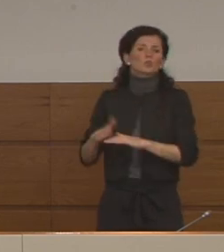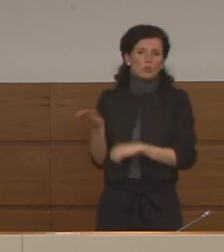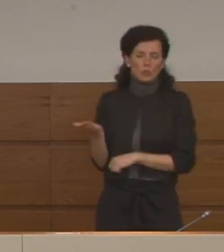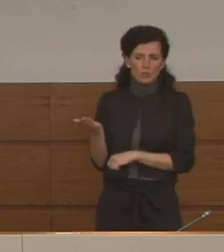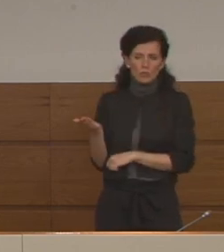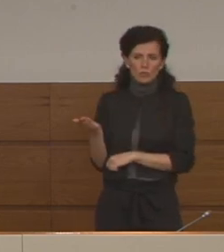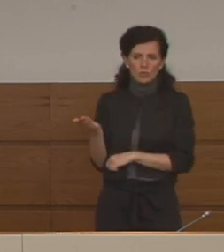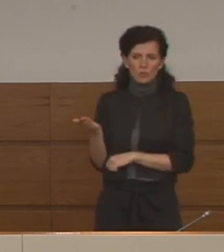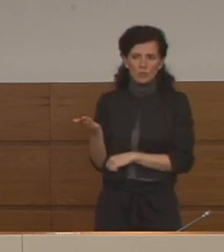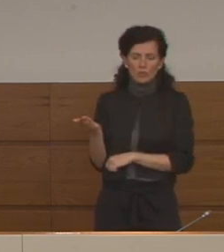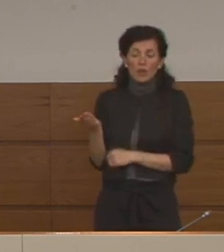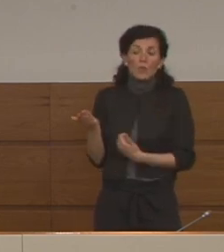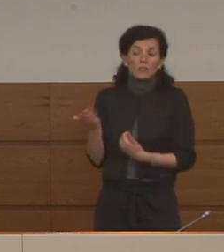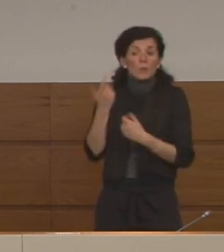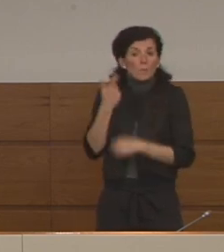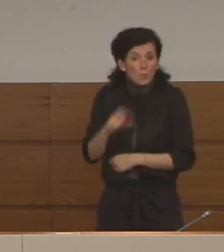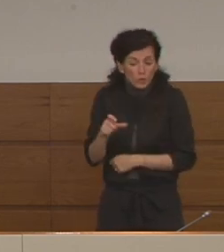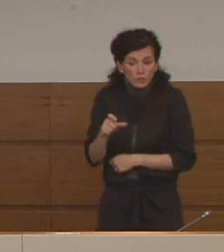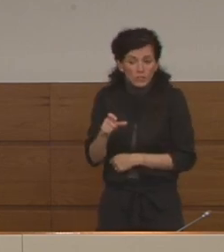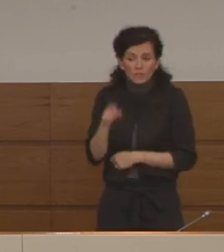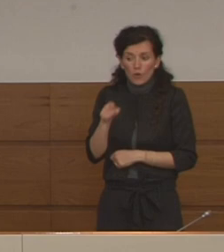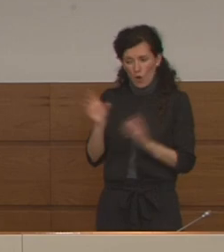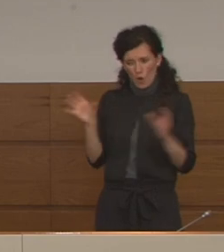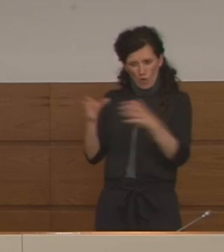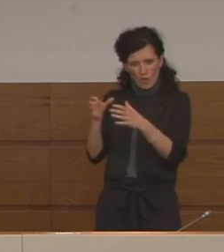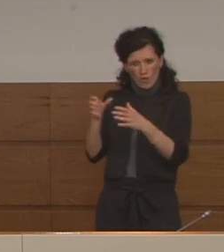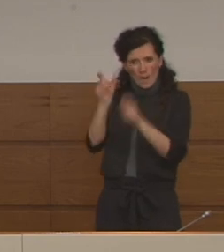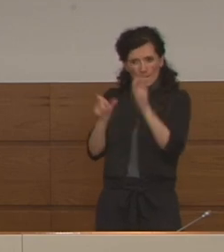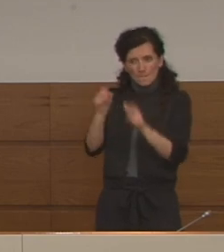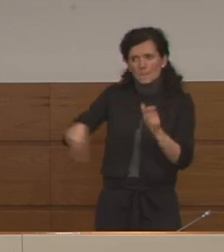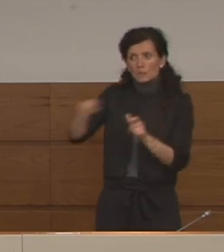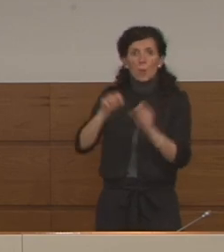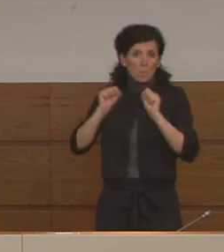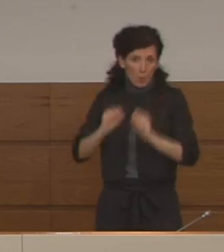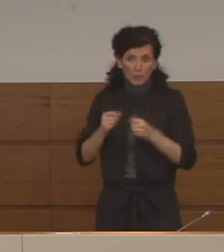provveduto a fare per questa categoria di persone dei tamponi? Ripeto, ne va